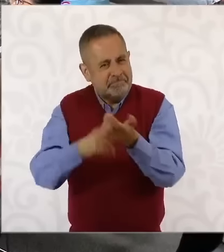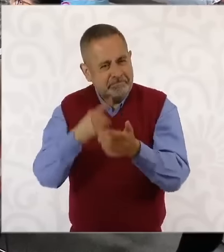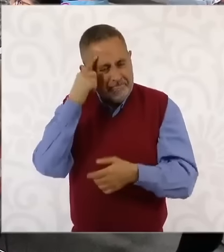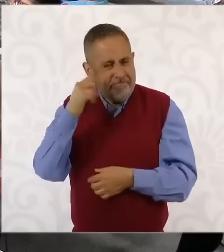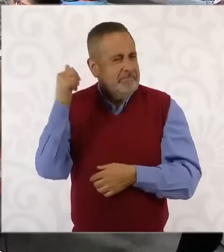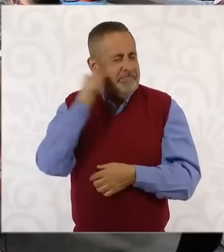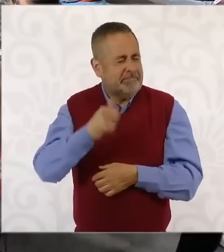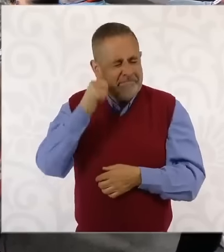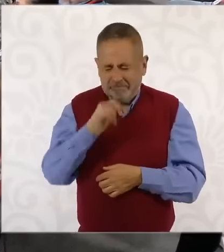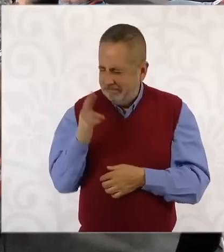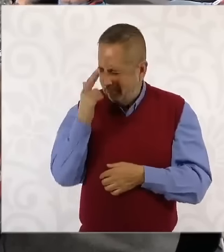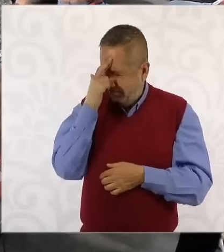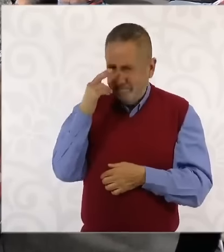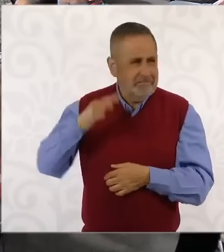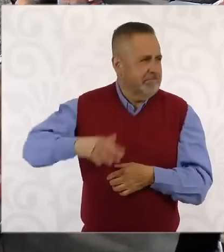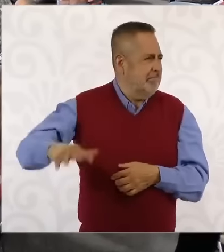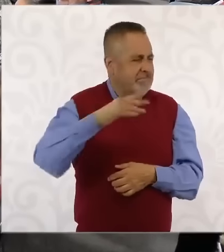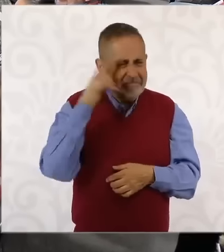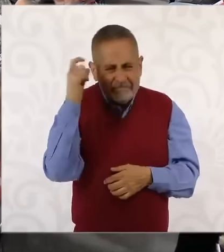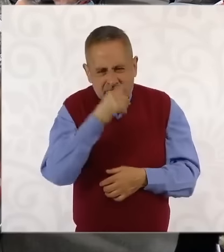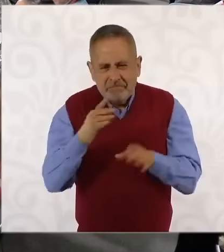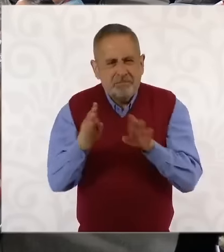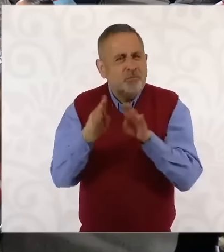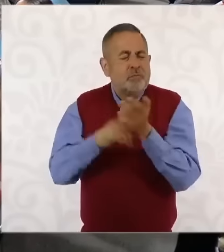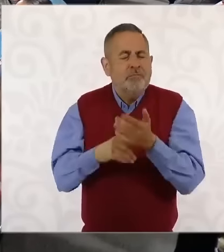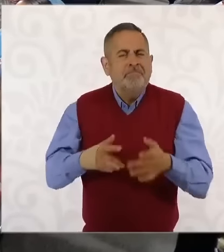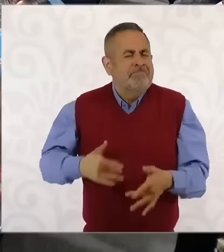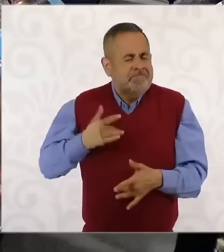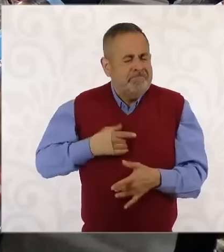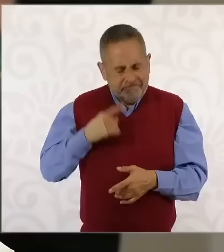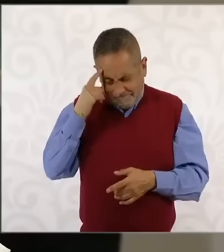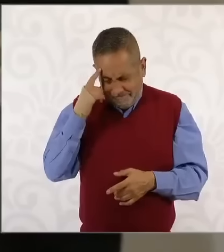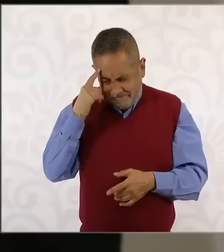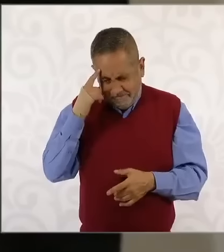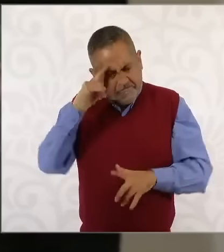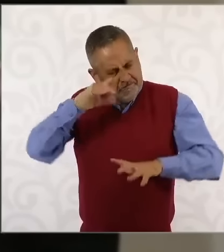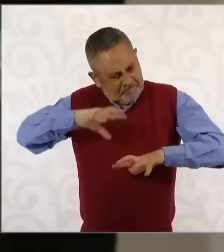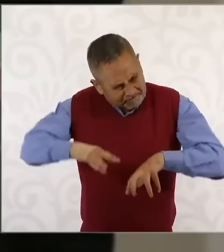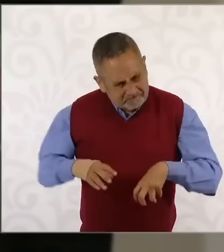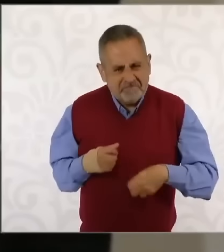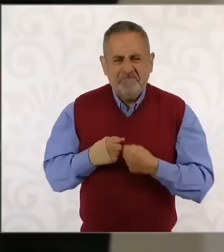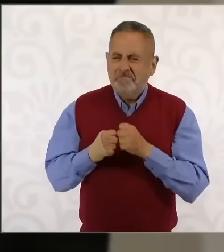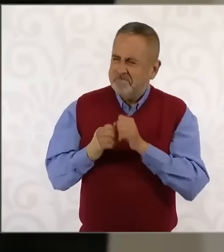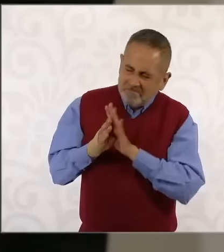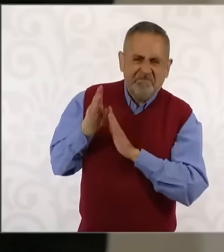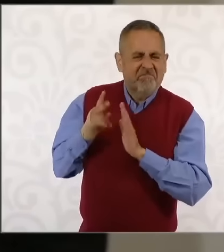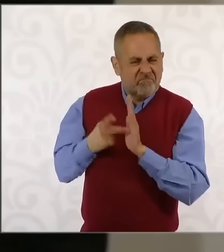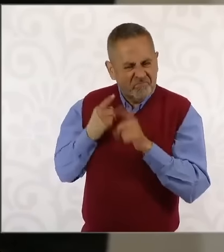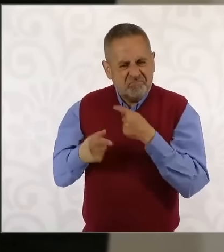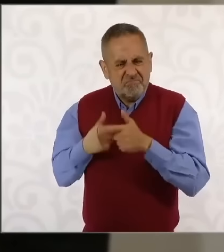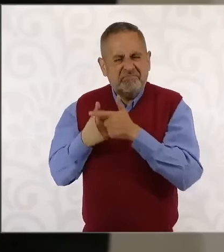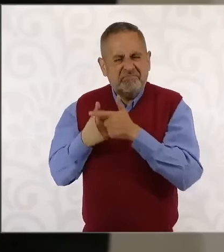más complicados o cómo usted el aliento vuelve vuelve a usted para poder seguir adelante. Es